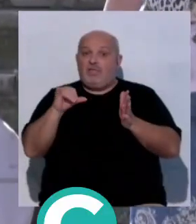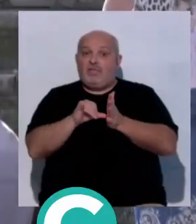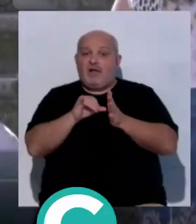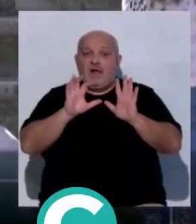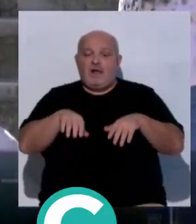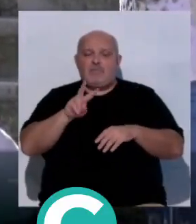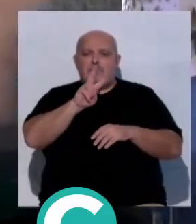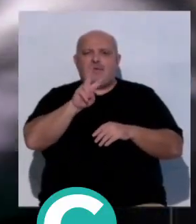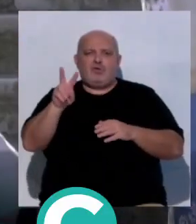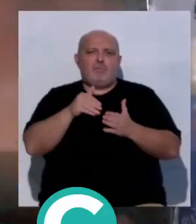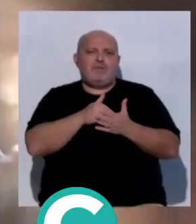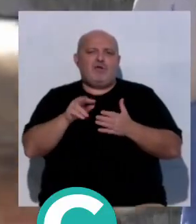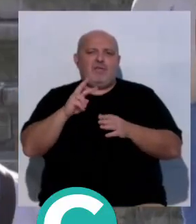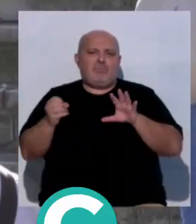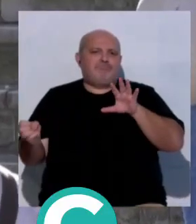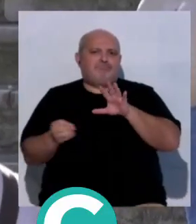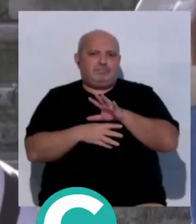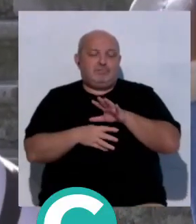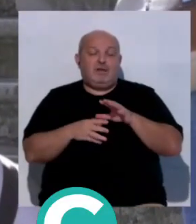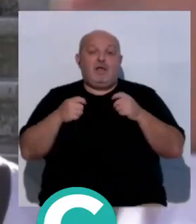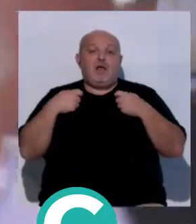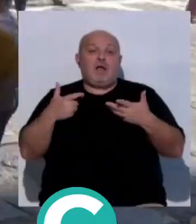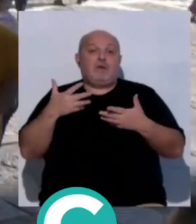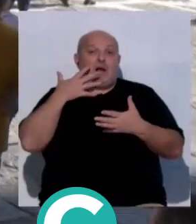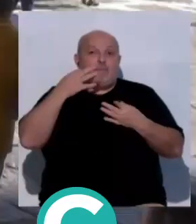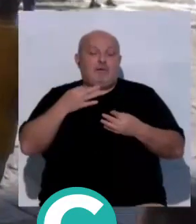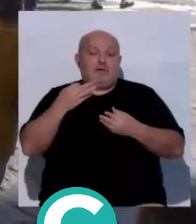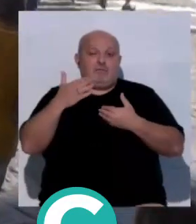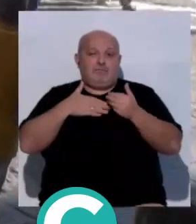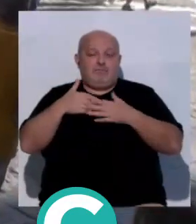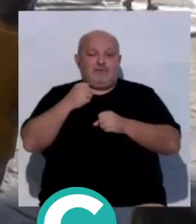de 22 millones de euros sin contar con el gasto realizado por la tripulación de estos grandes